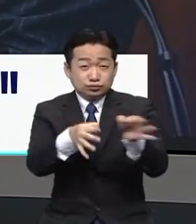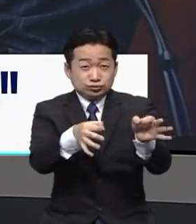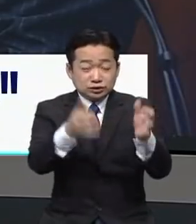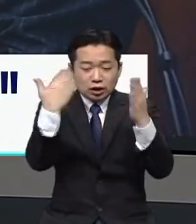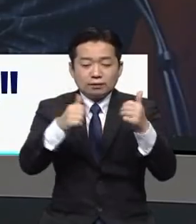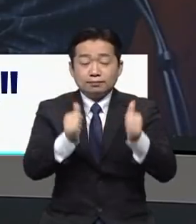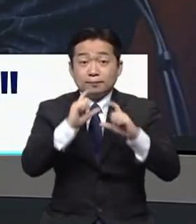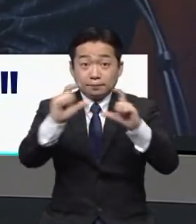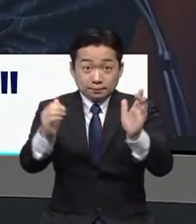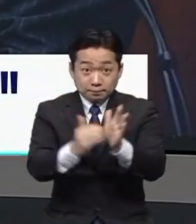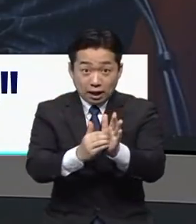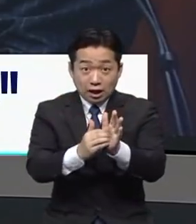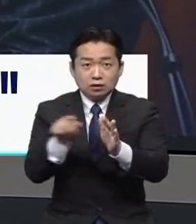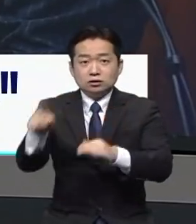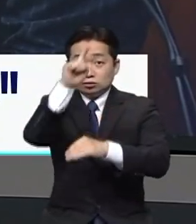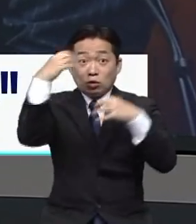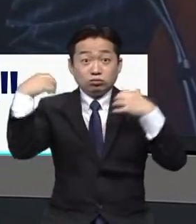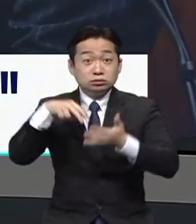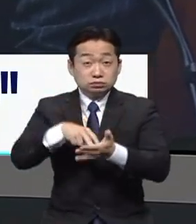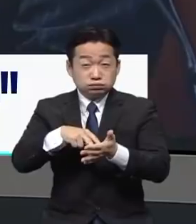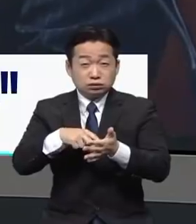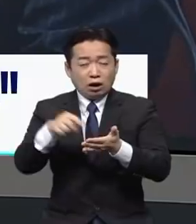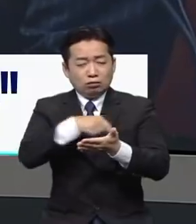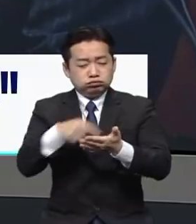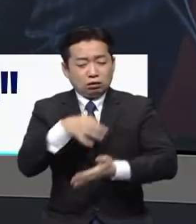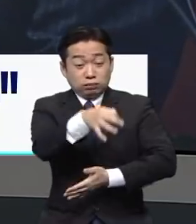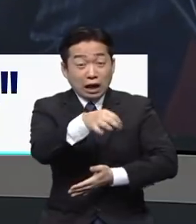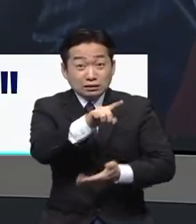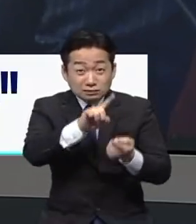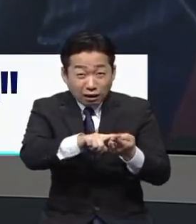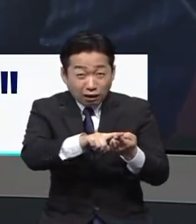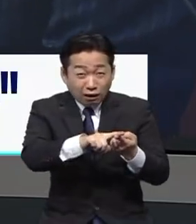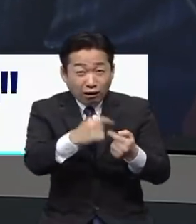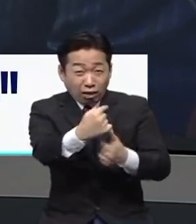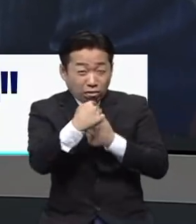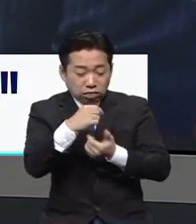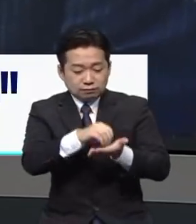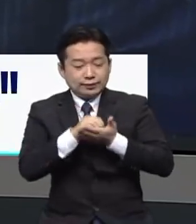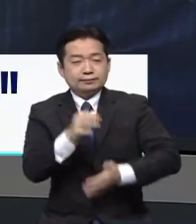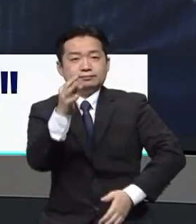내려졌죠. 이에 일본 정부는 배상 판결을 받아들일 수 없다며 시정할 것을 요구했는데요.